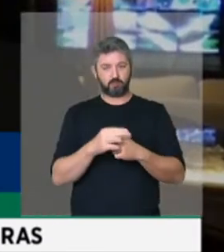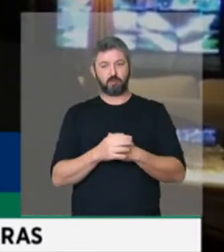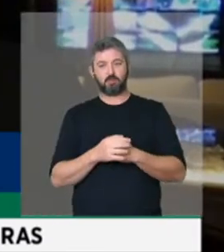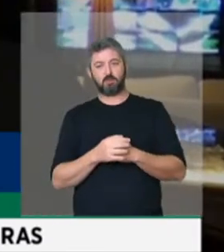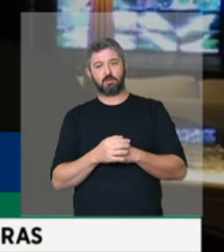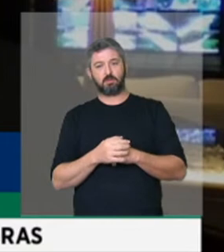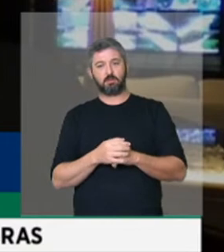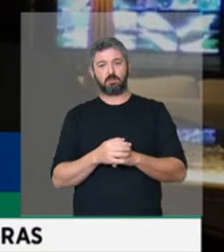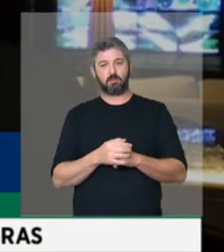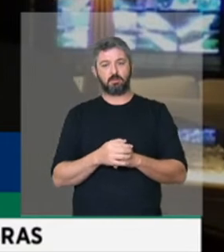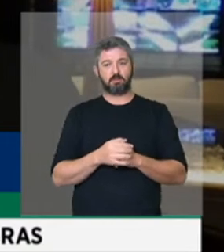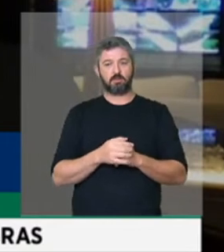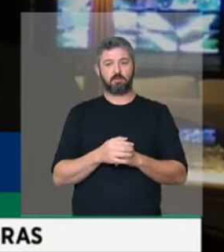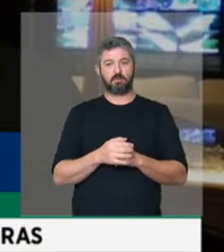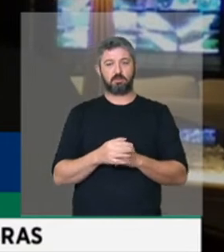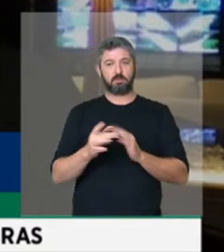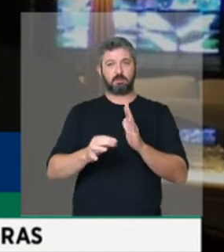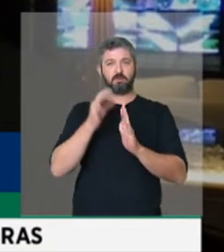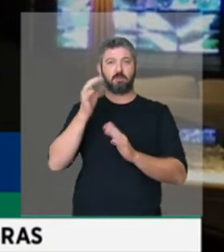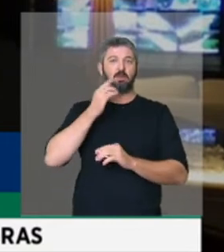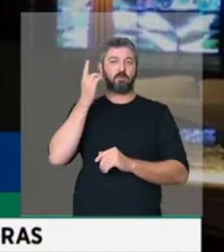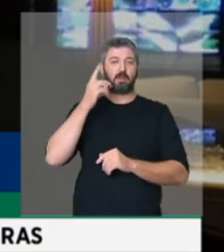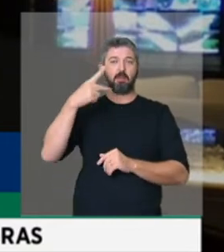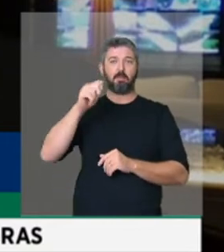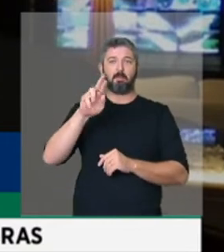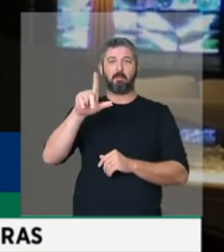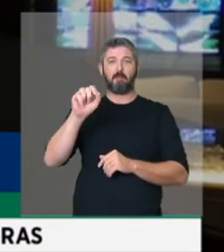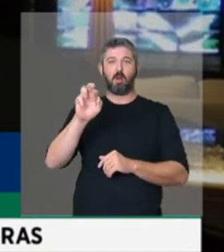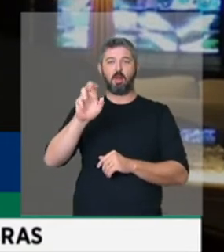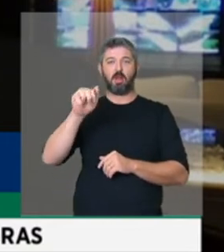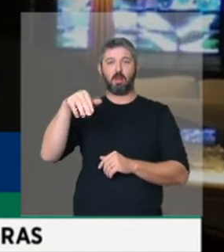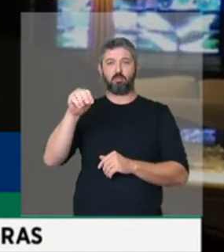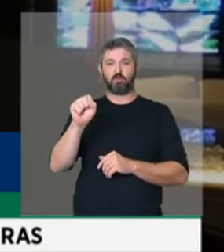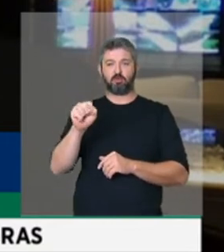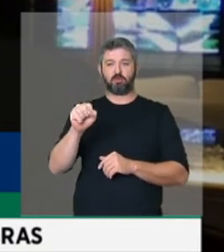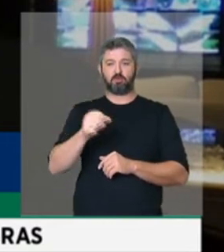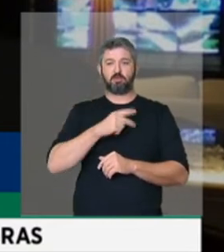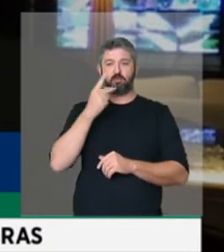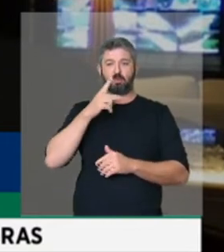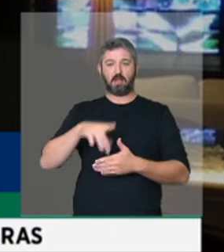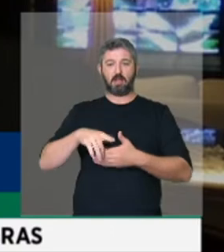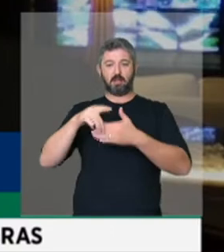COMO ORIENTA O PDT? DEPUTADO WOLNEY. [DEPUTADO]: SENHOR PRESIDENTE, O PDT CONTINUA EM OBSTRUÇÃO. E... EU QUERIA